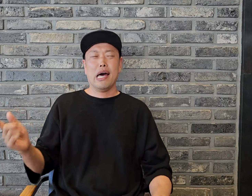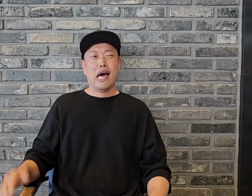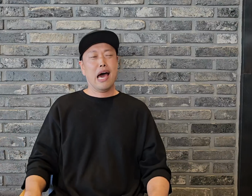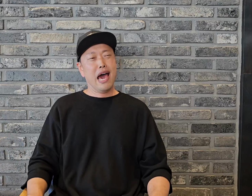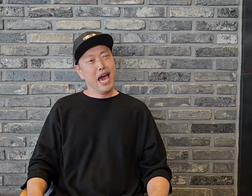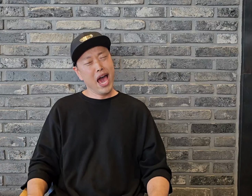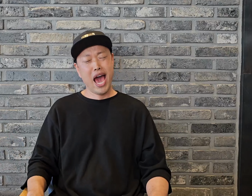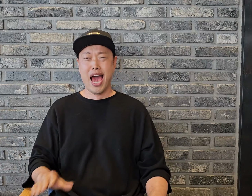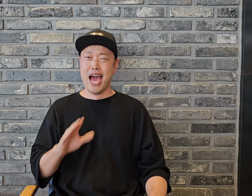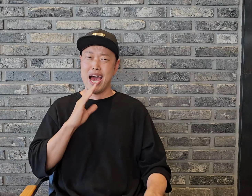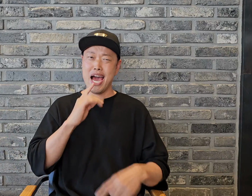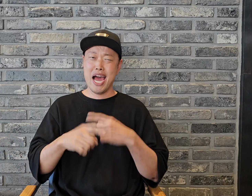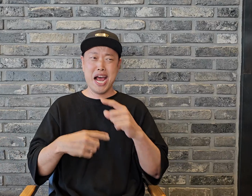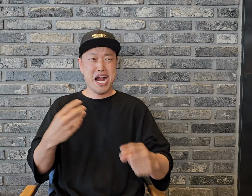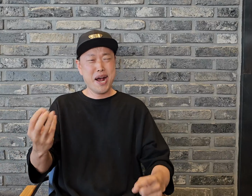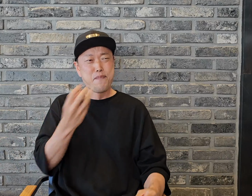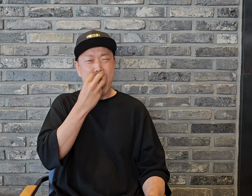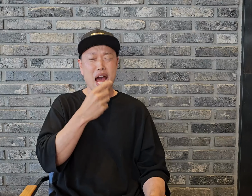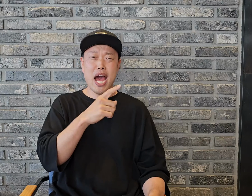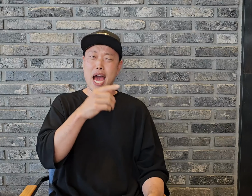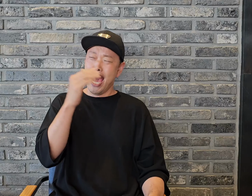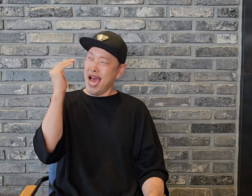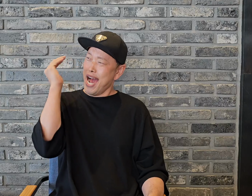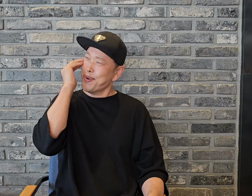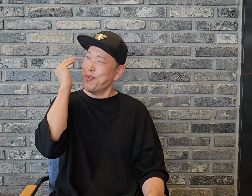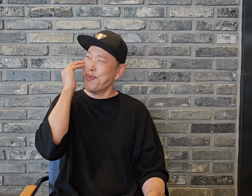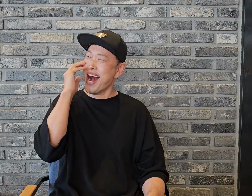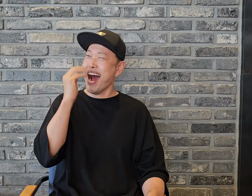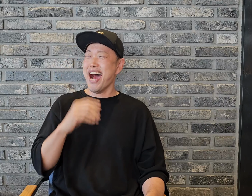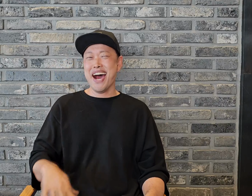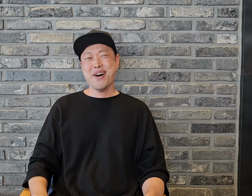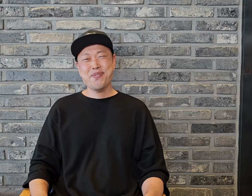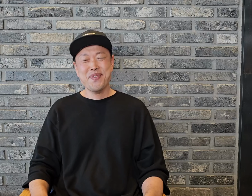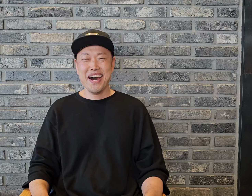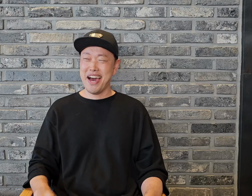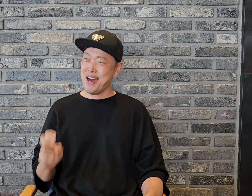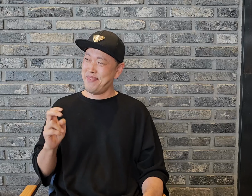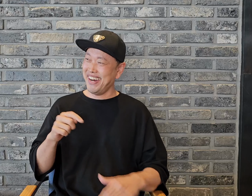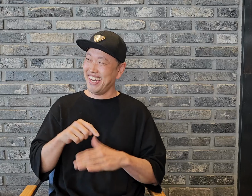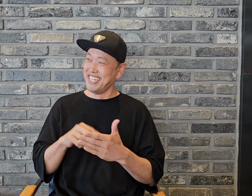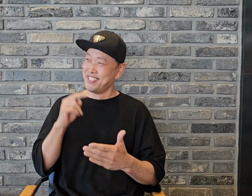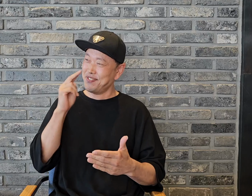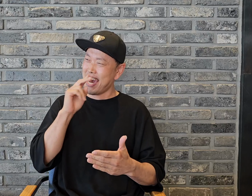それから、彼らは私が 手話が上手であることに 嫉妬している か、私を見習いたいかの